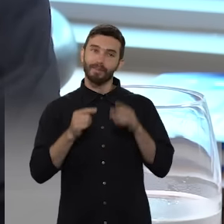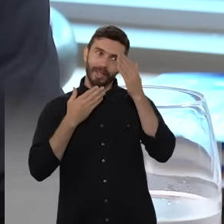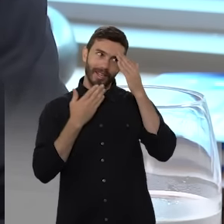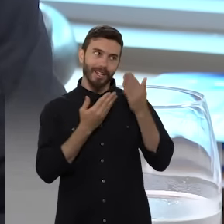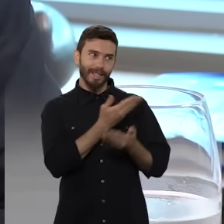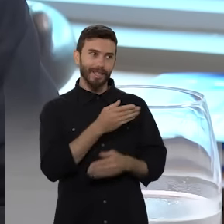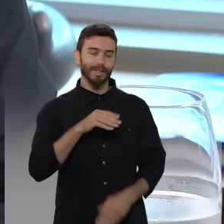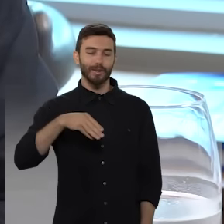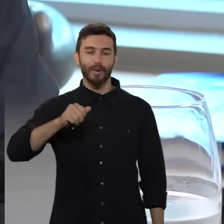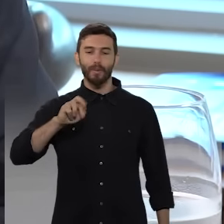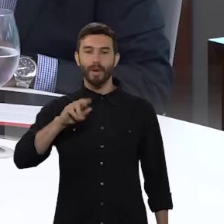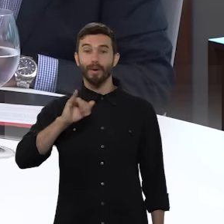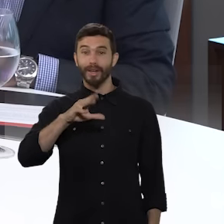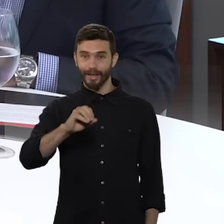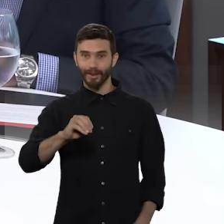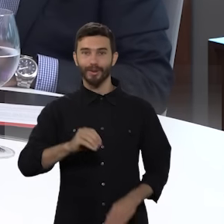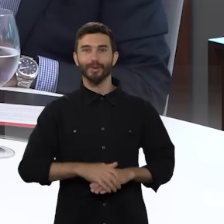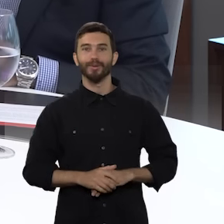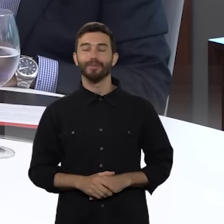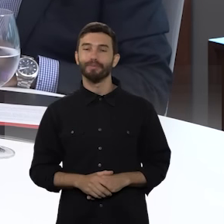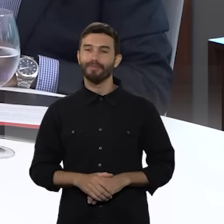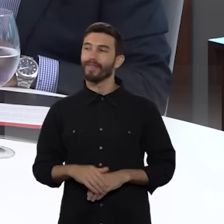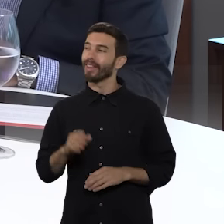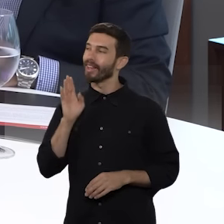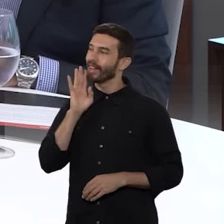aqui na nossa casa hoje. Legal.